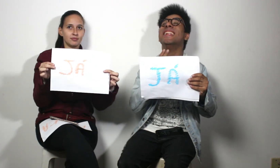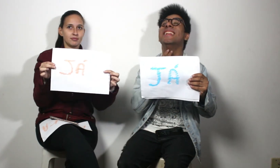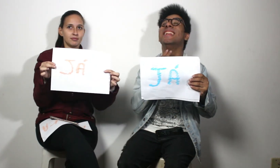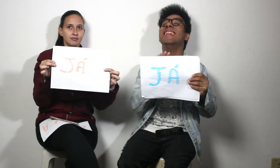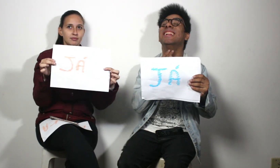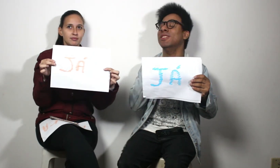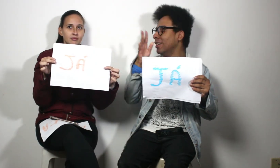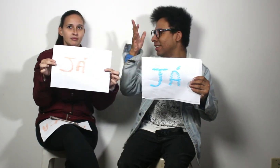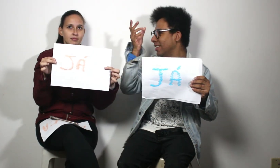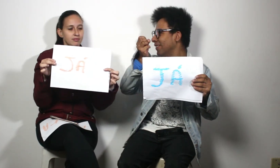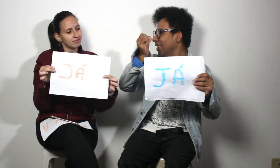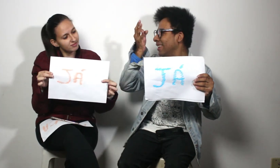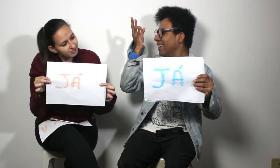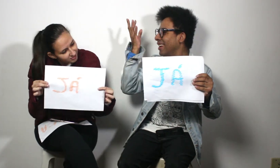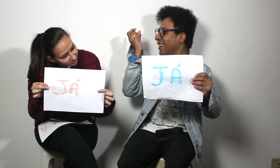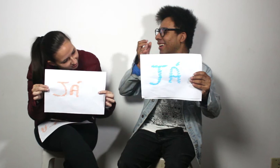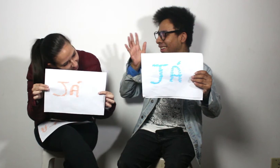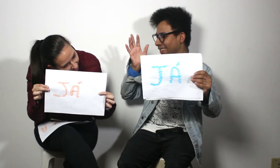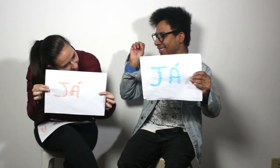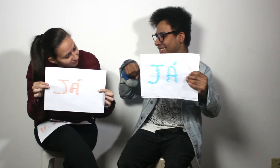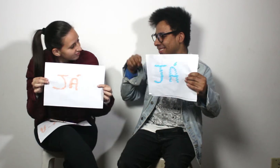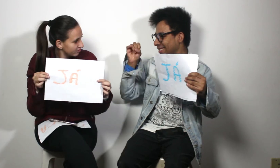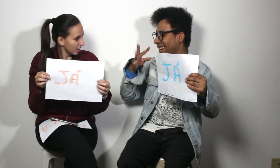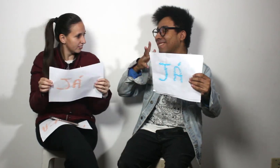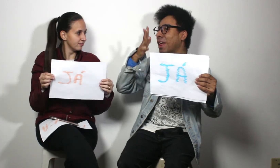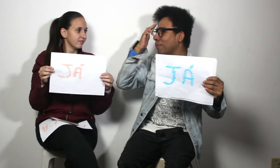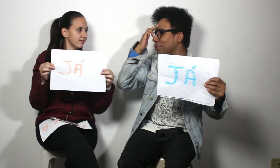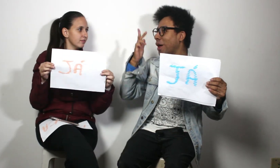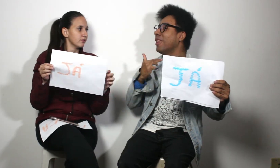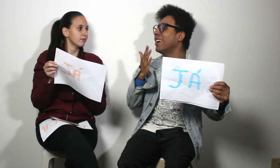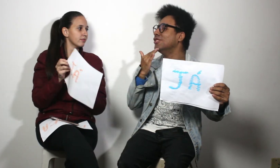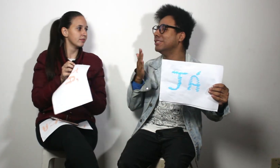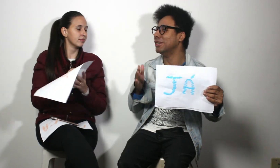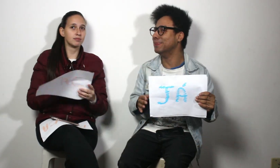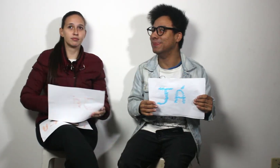Não dá ! Muito vezes SIM! Eu muito sonho! Não adianta!